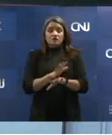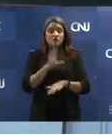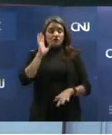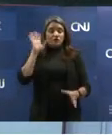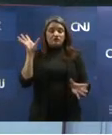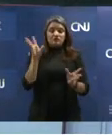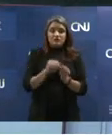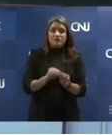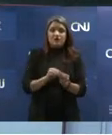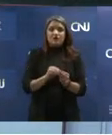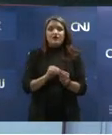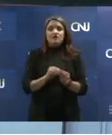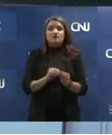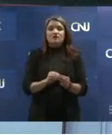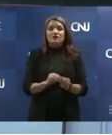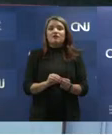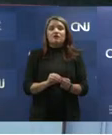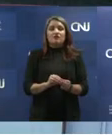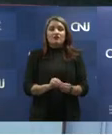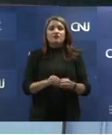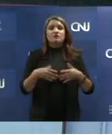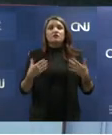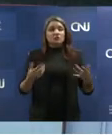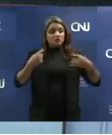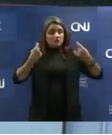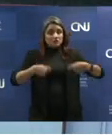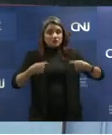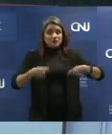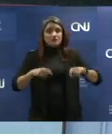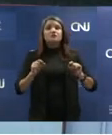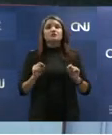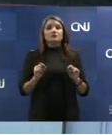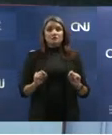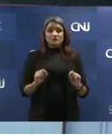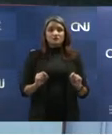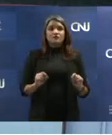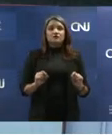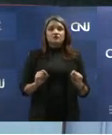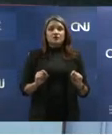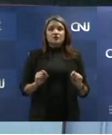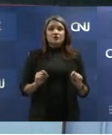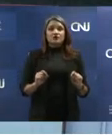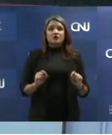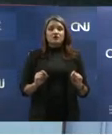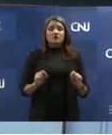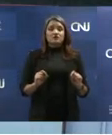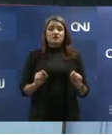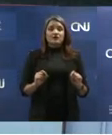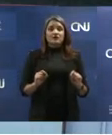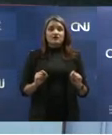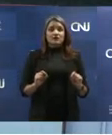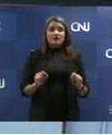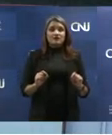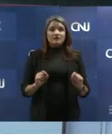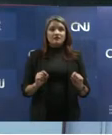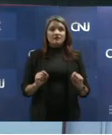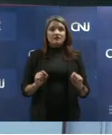é necessário que se faça uma apuração mais detida,